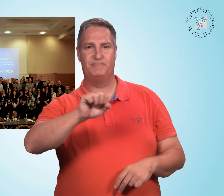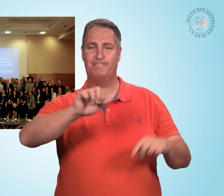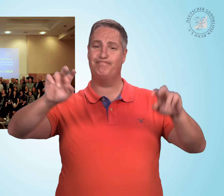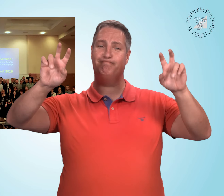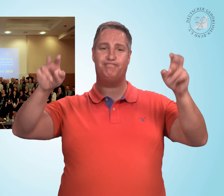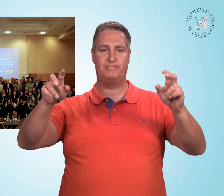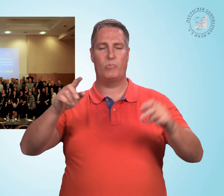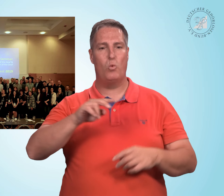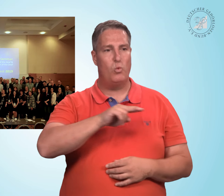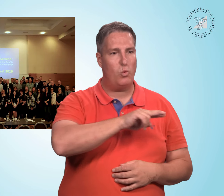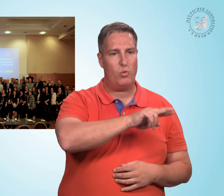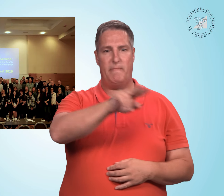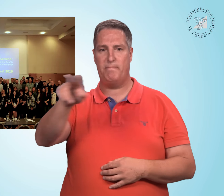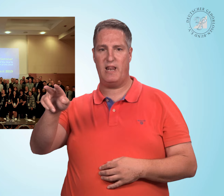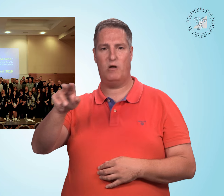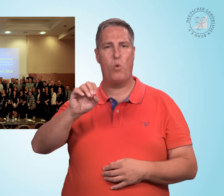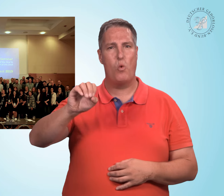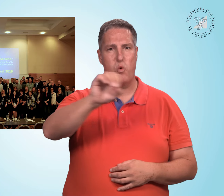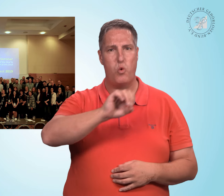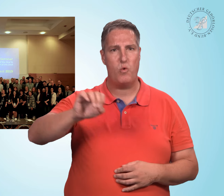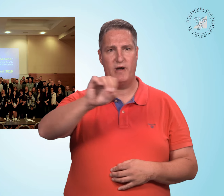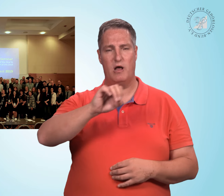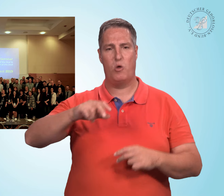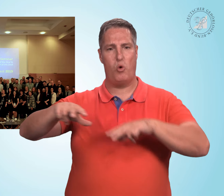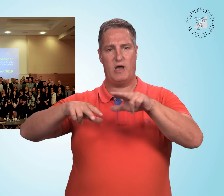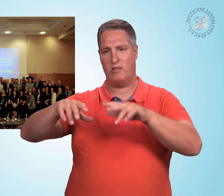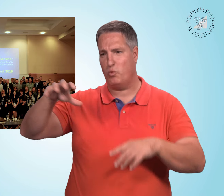„Übersicht über die europäischen Organisationen“ durchgeführt.